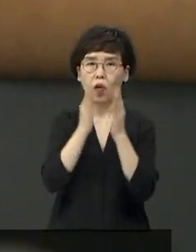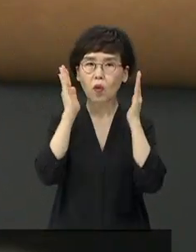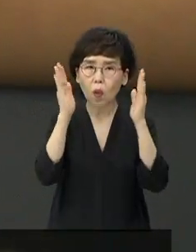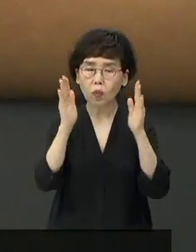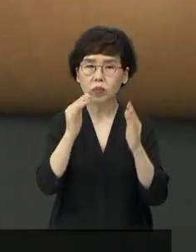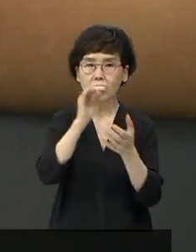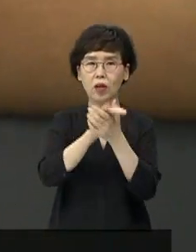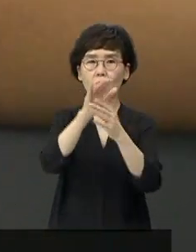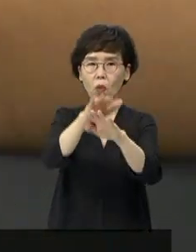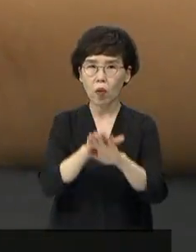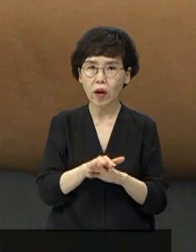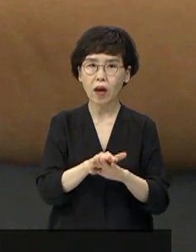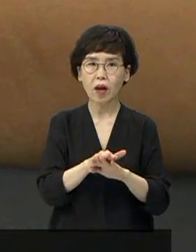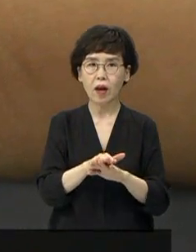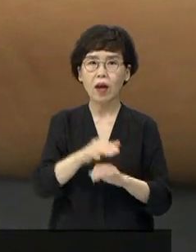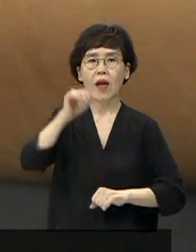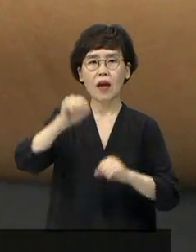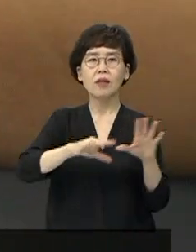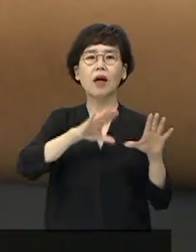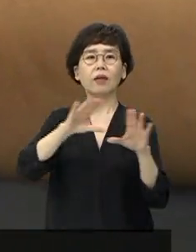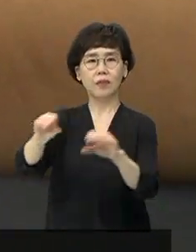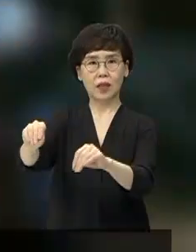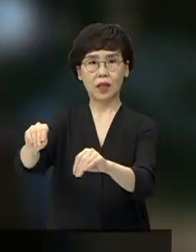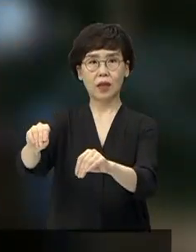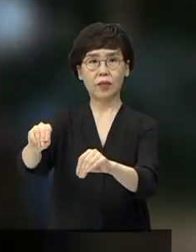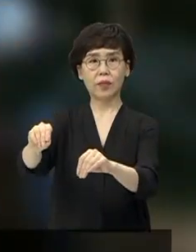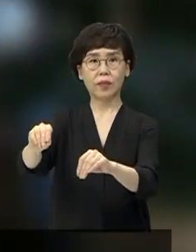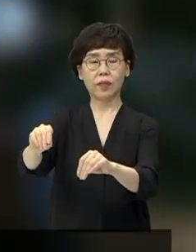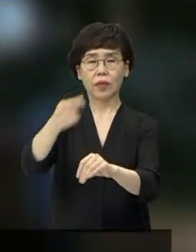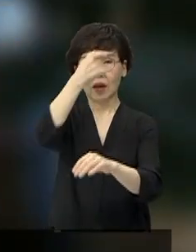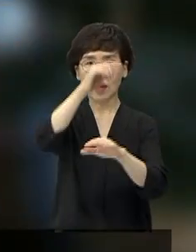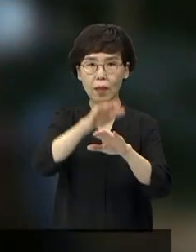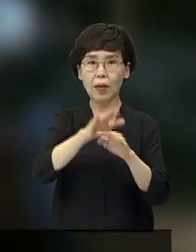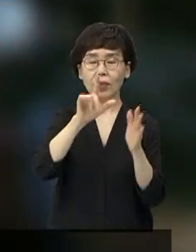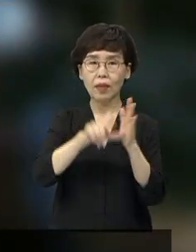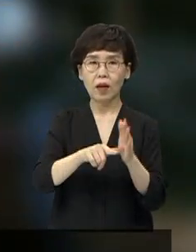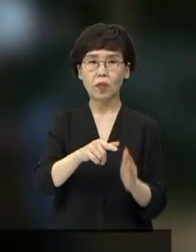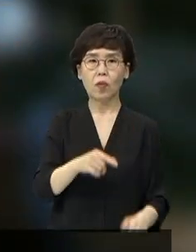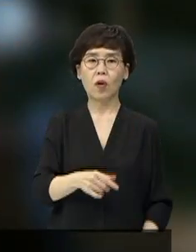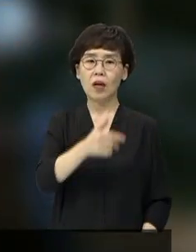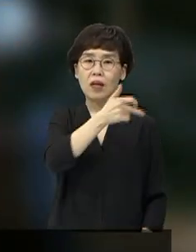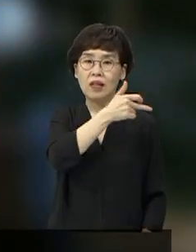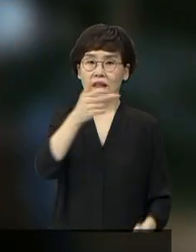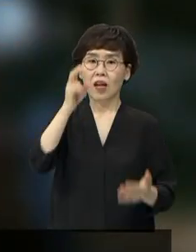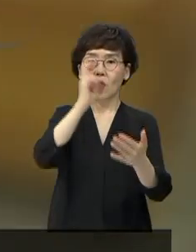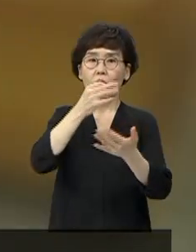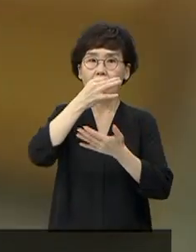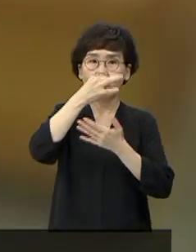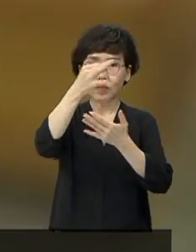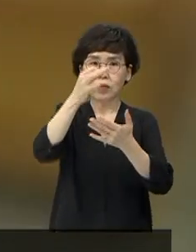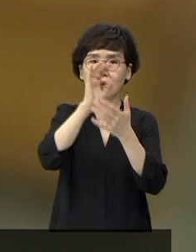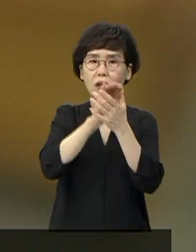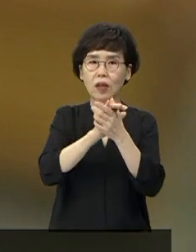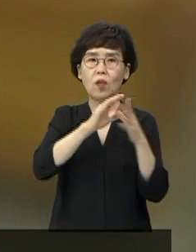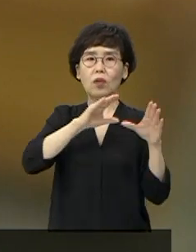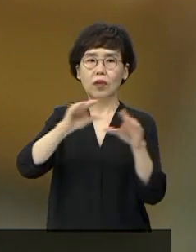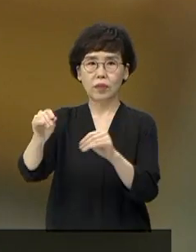모임과 행사가 금지됩니다. 예배에서도 큰소리로 노래하거나 기도하는 건 금지되고 찬송 때도 마스크를 꼭 써야 합니다.